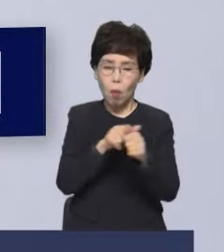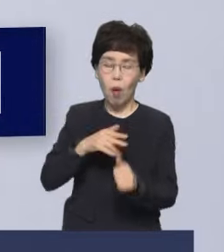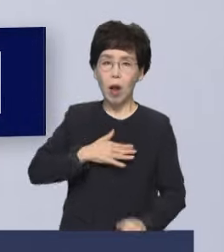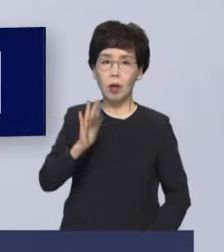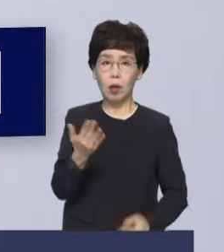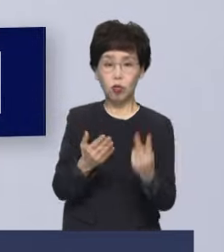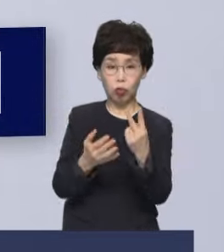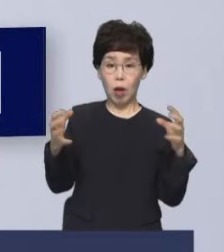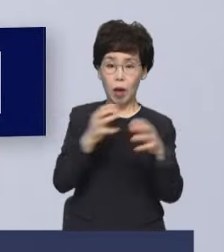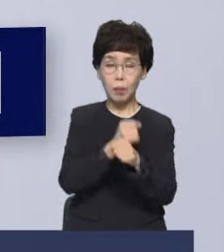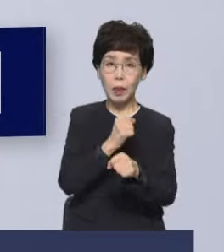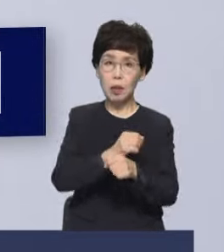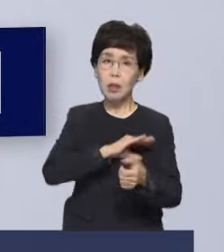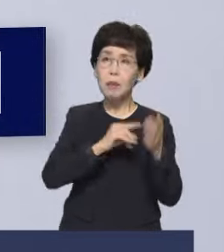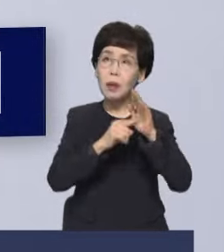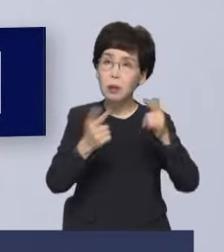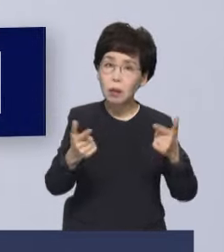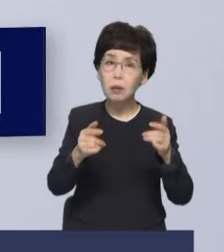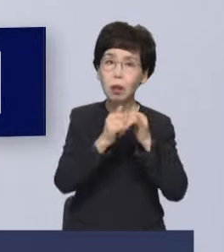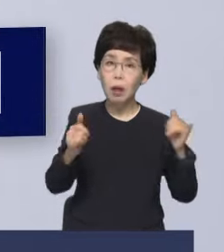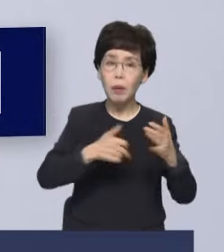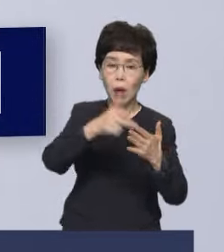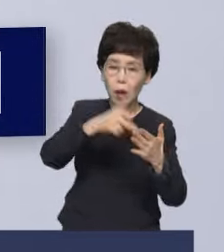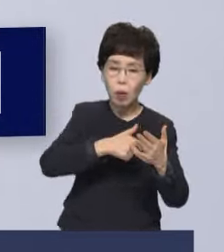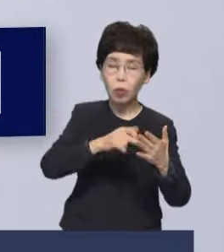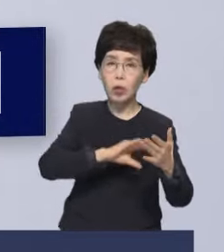익명으로 활동하는 사람의 카카오톡 닉네임과 전화번호를 알아냈고 이를